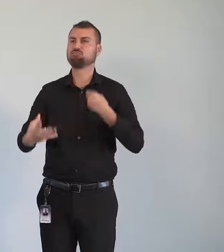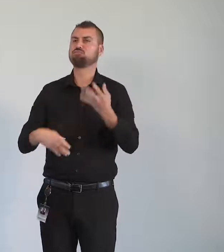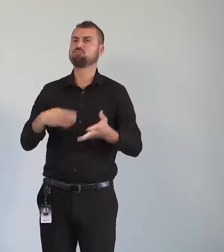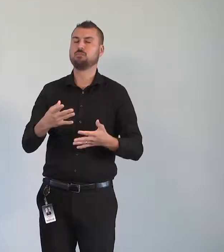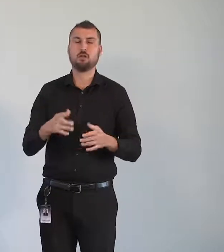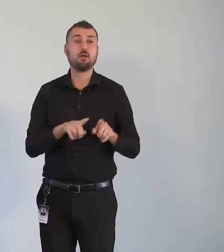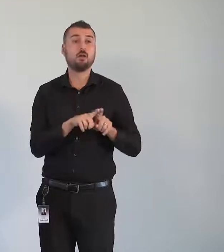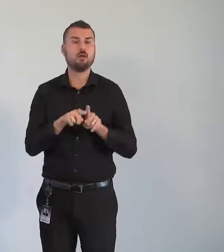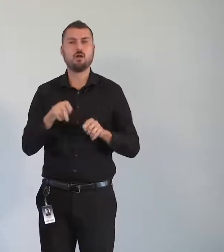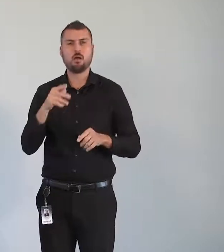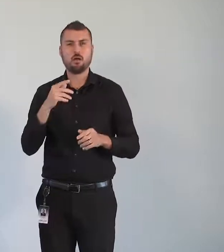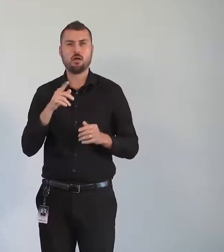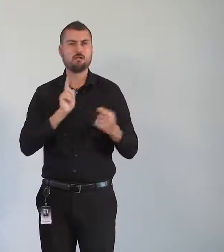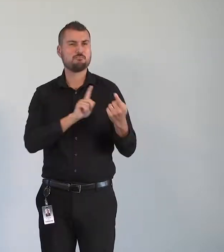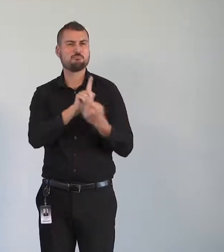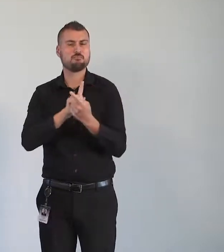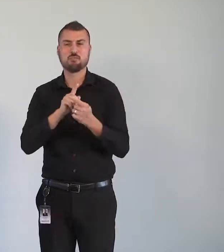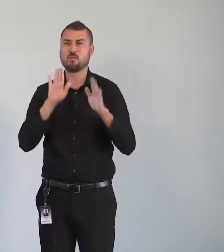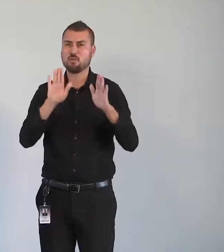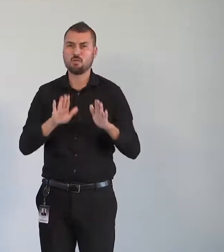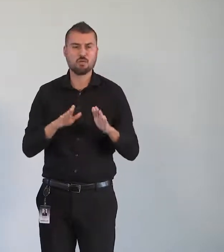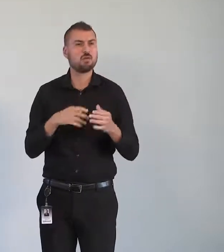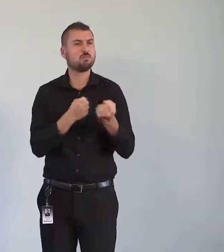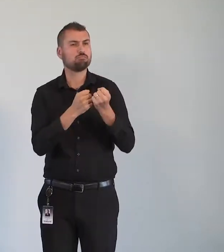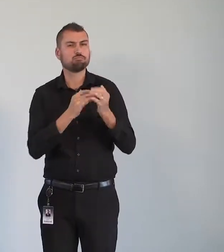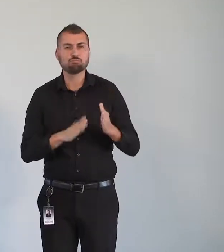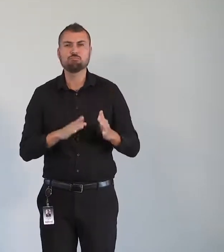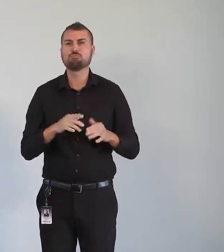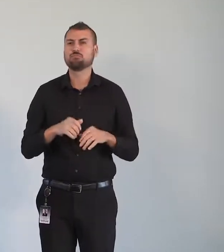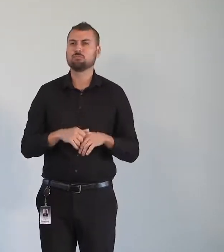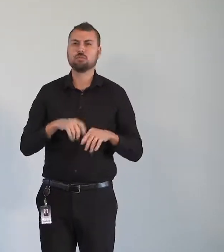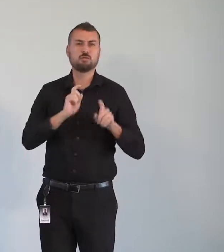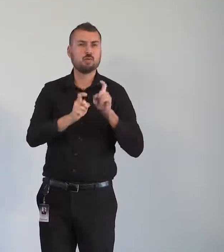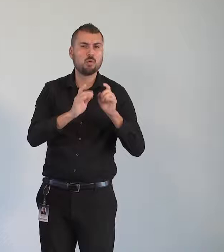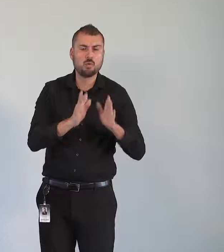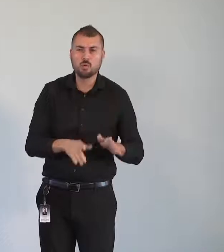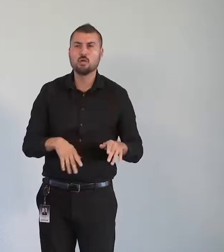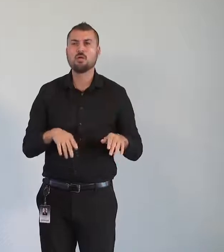he